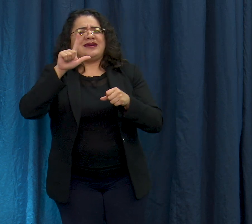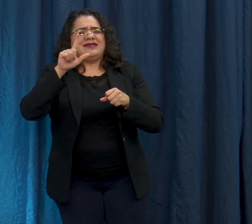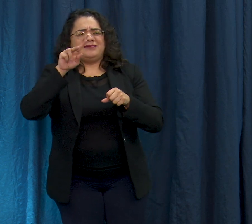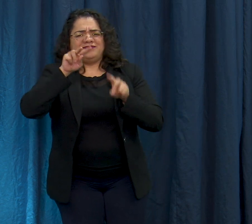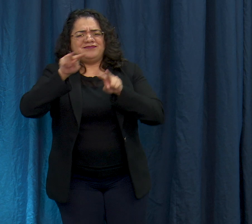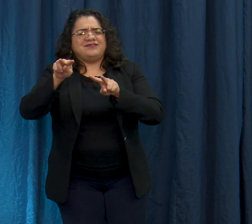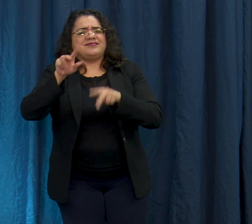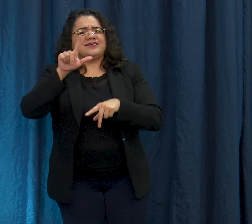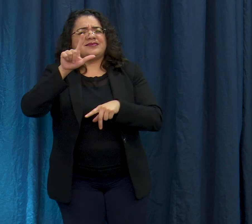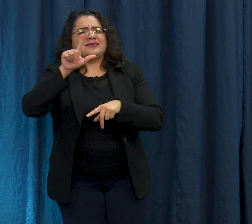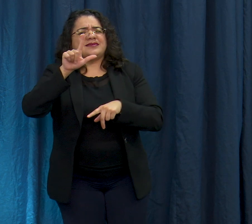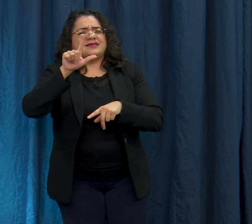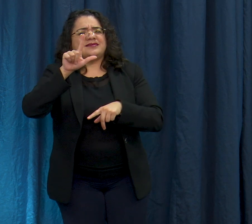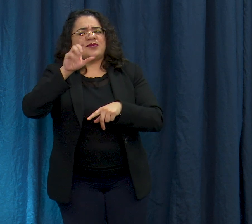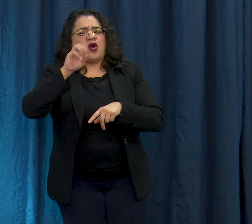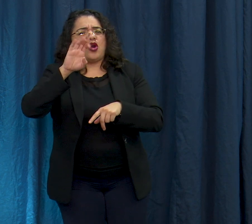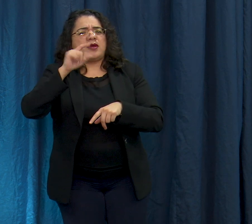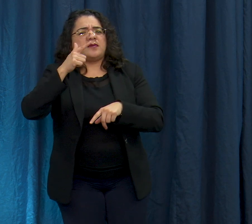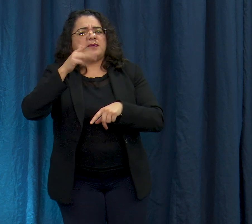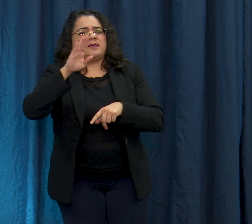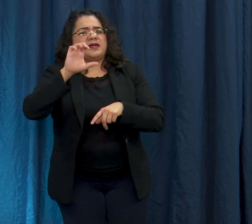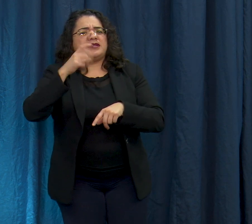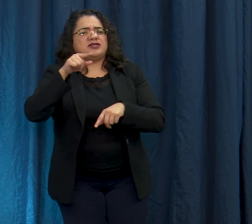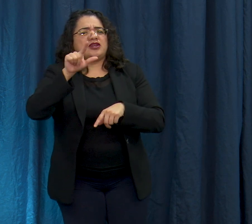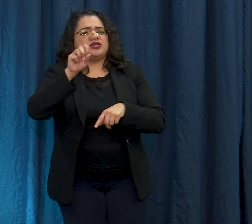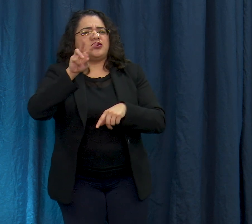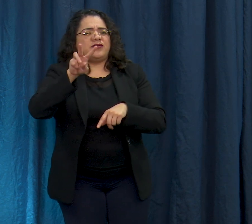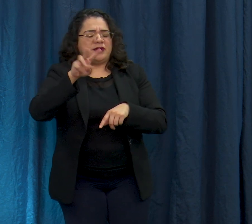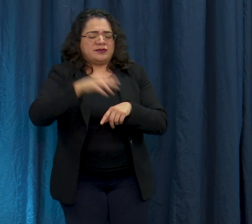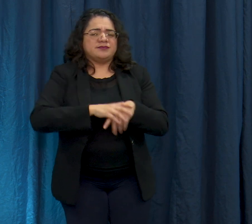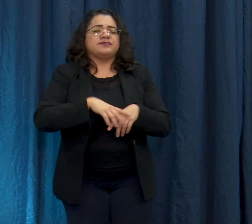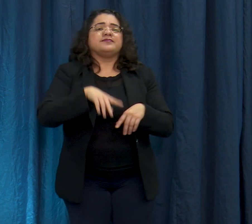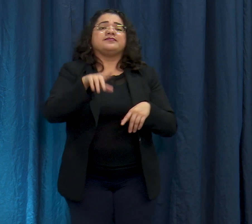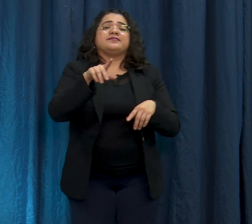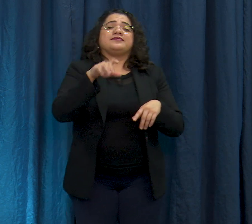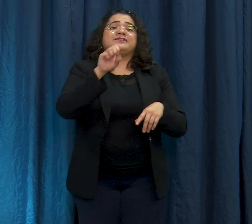sandy case a direct hora del programa de emergencia de salud pública en el